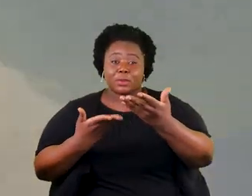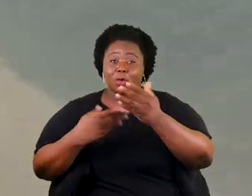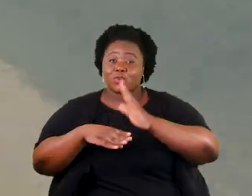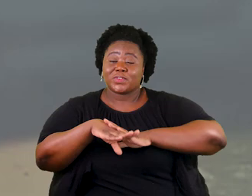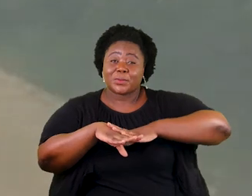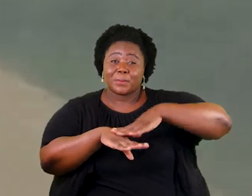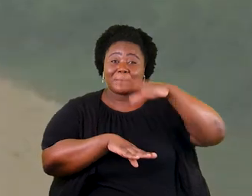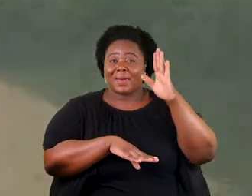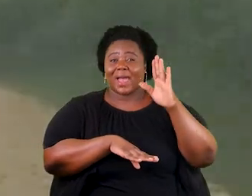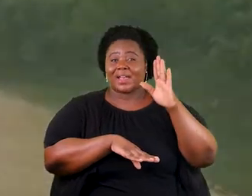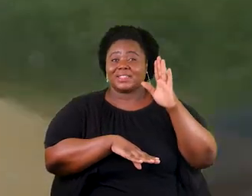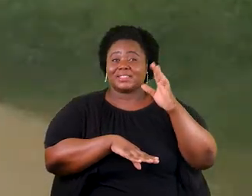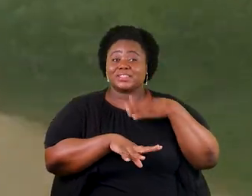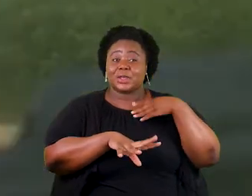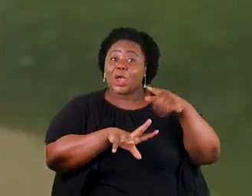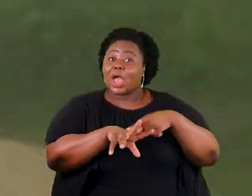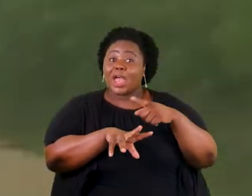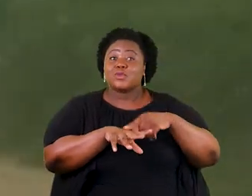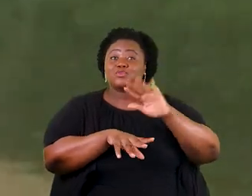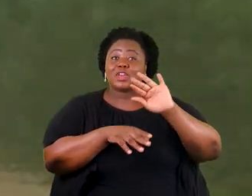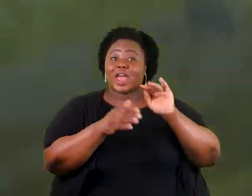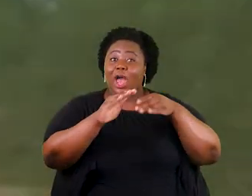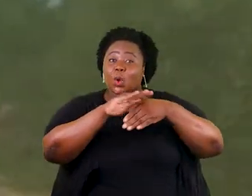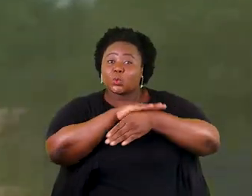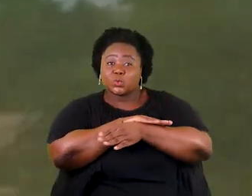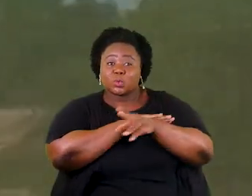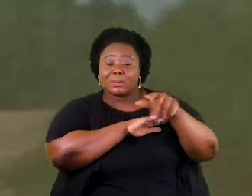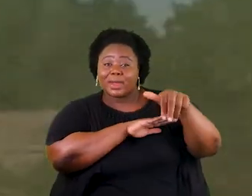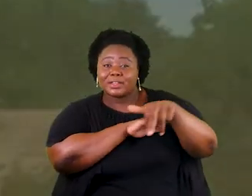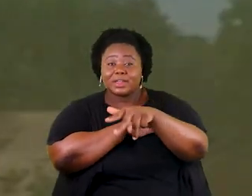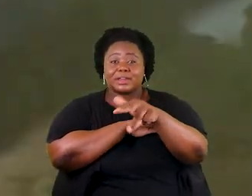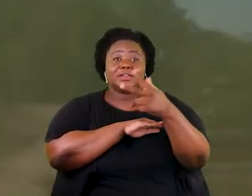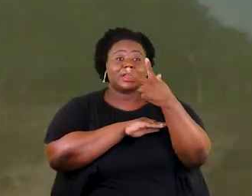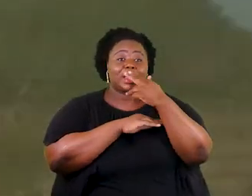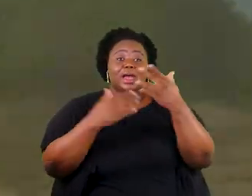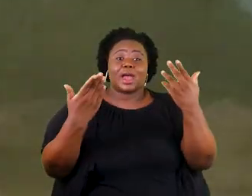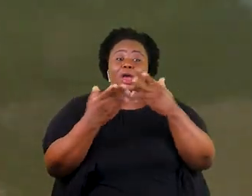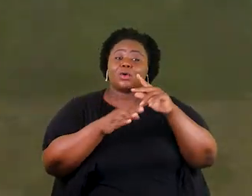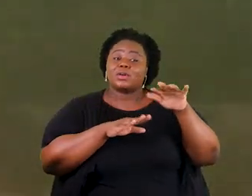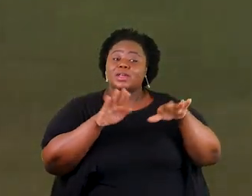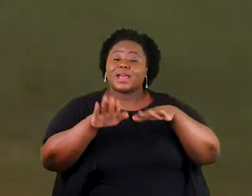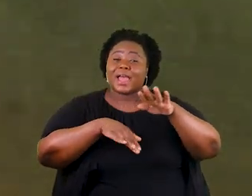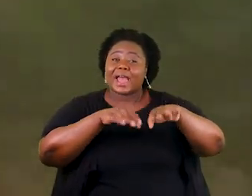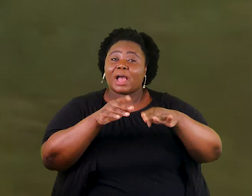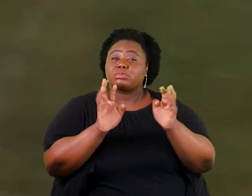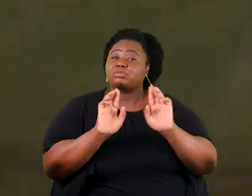Que meus pés acostumados a caminhar passam a caminhar de um jeito mais vagaroso